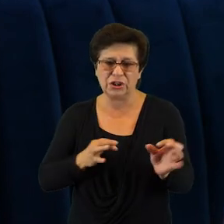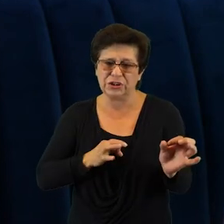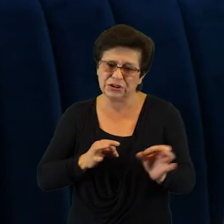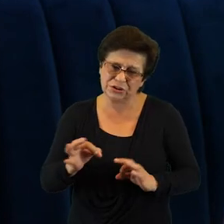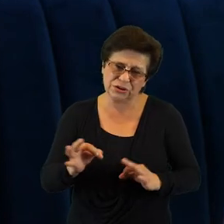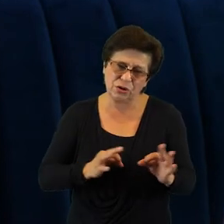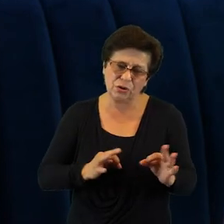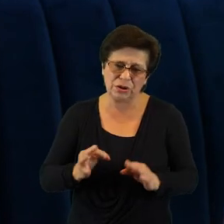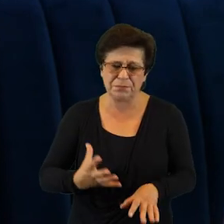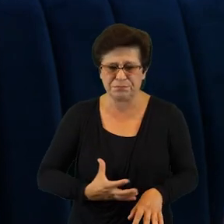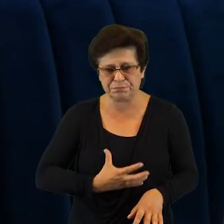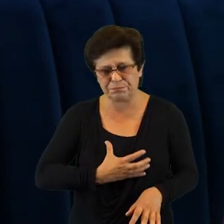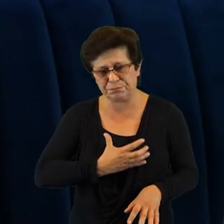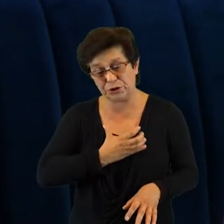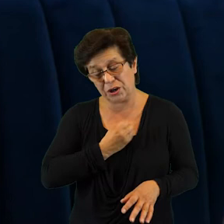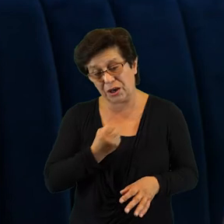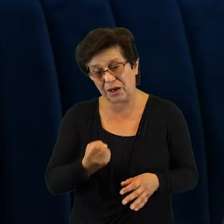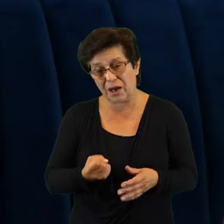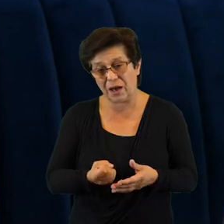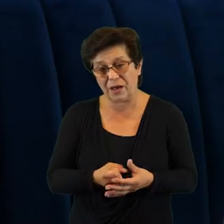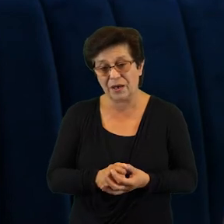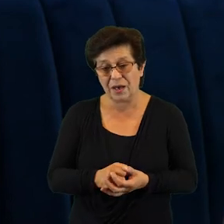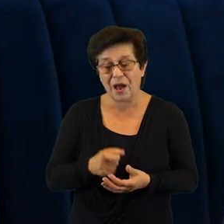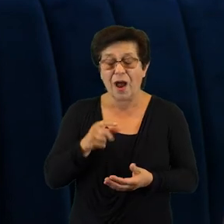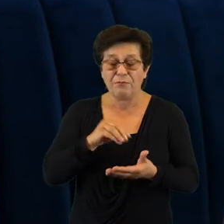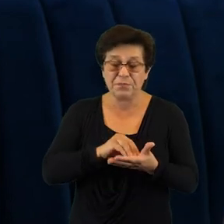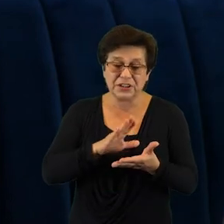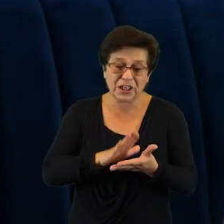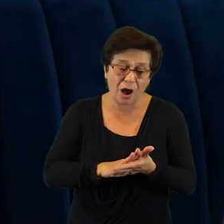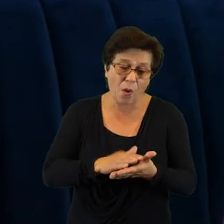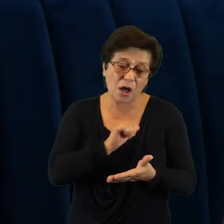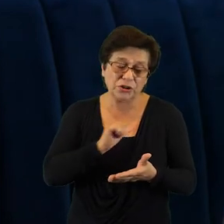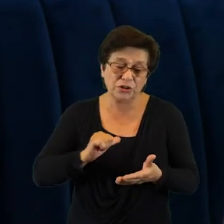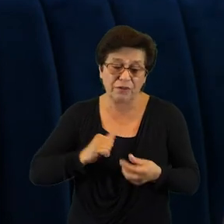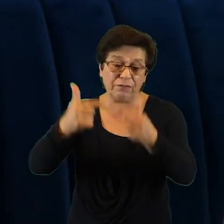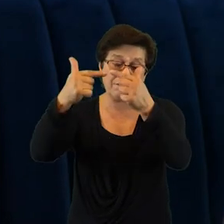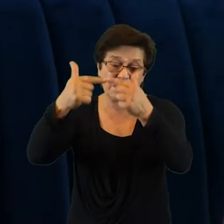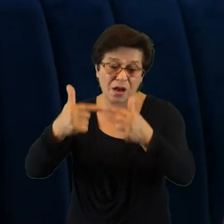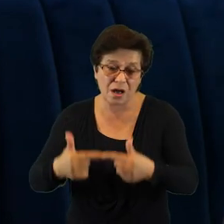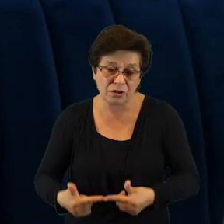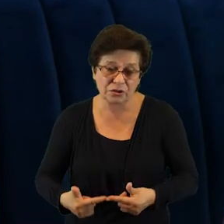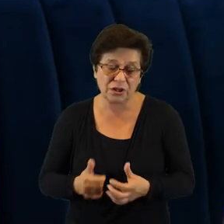i która zapisała się też i w wierszach Słonimskiego, a zwłaszcza w jego felietonistyce.